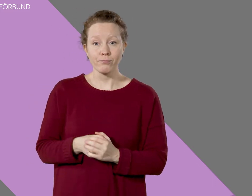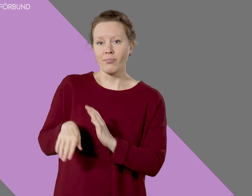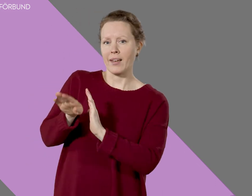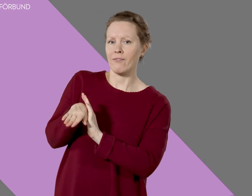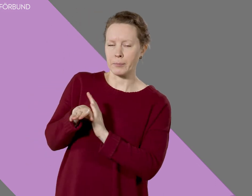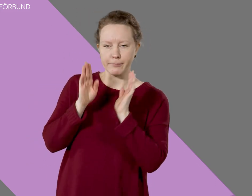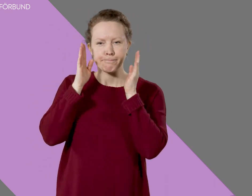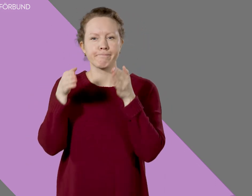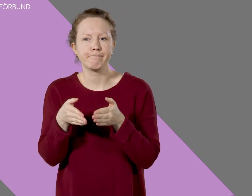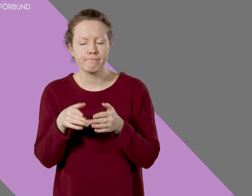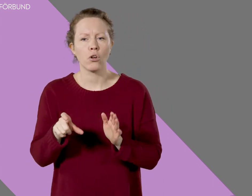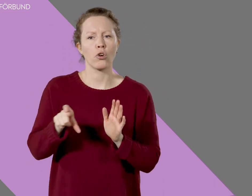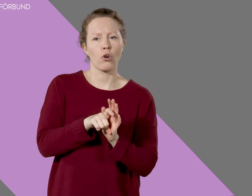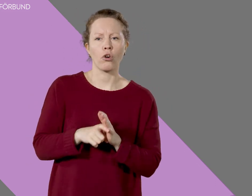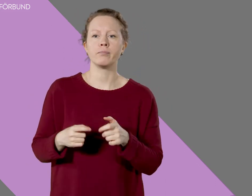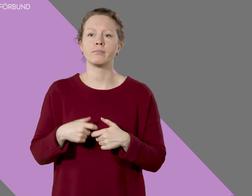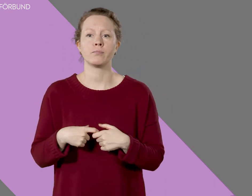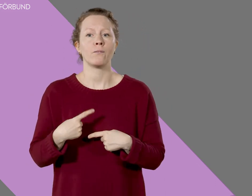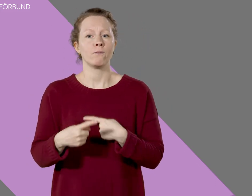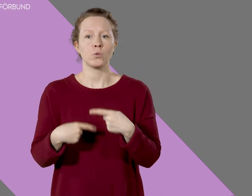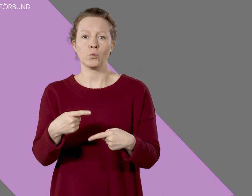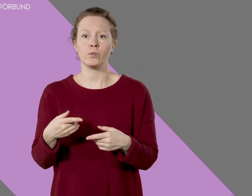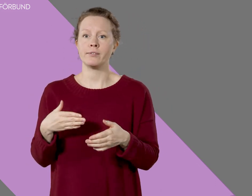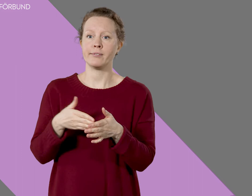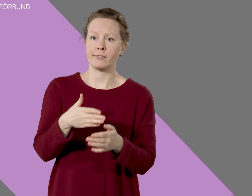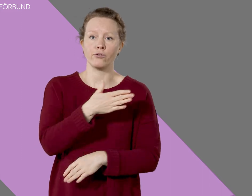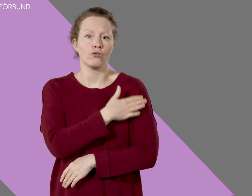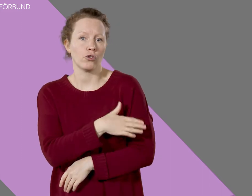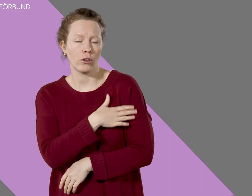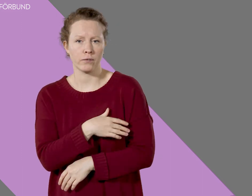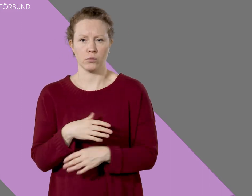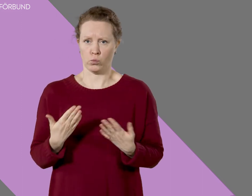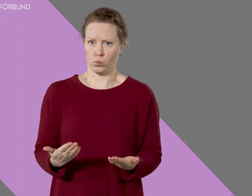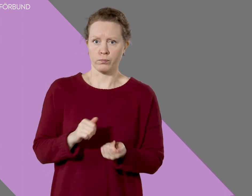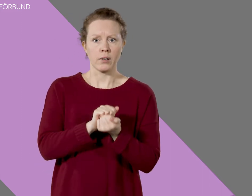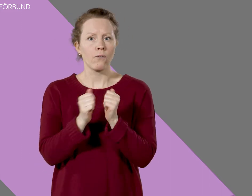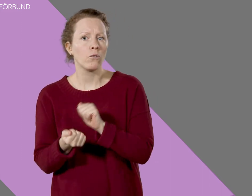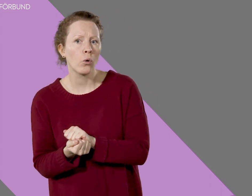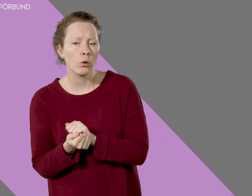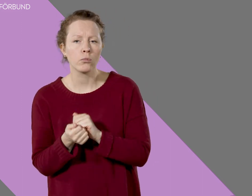På eftermiddagen behandlas bland annat reformen av lagen om funktionshinderservice -